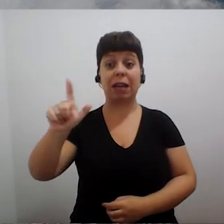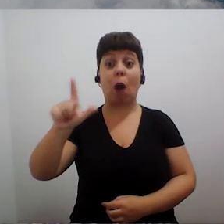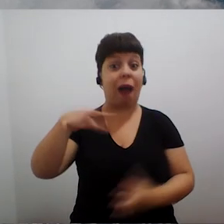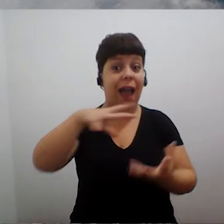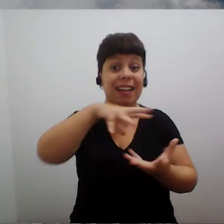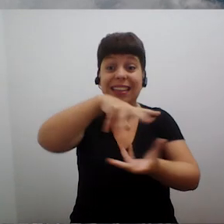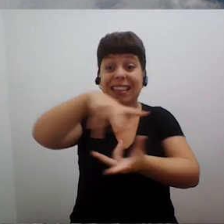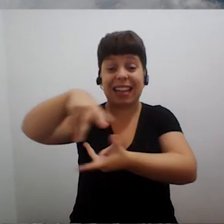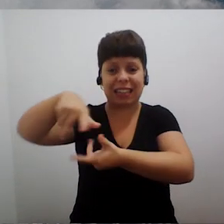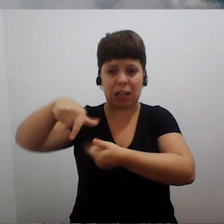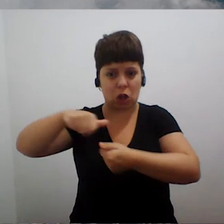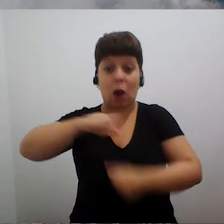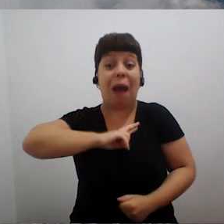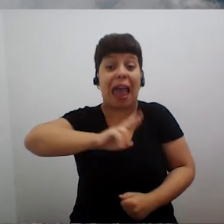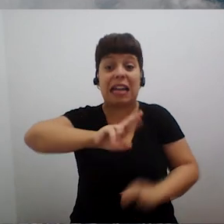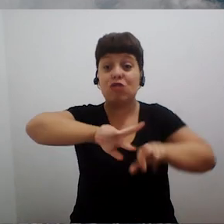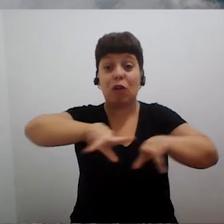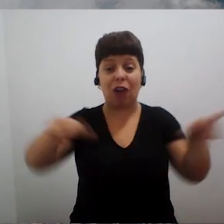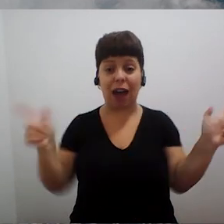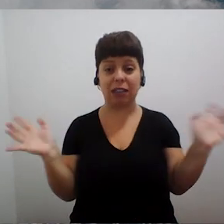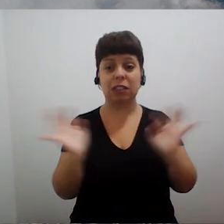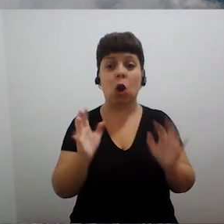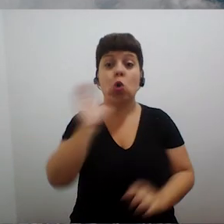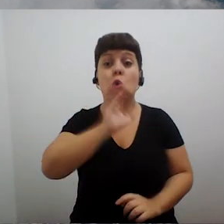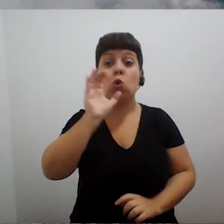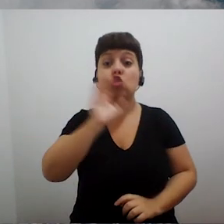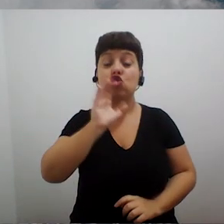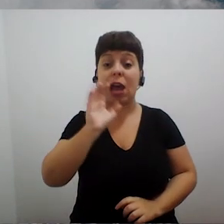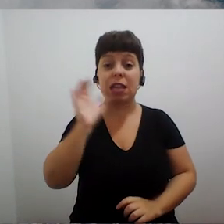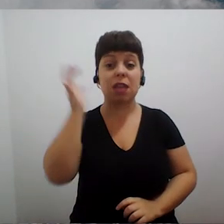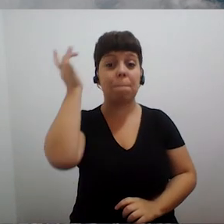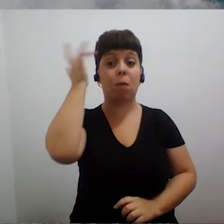multi-religiosa que trabalha para trazer urgência moral e liderança